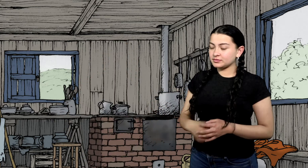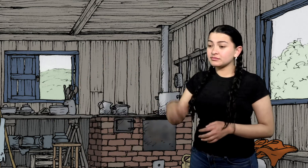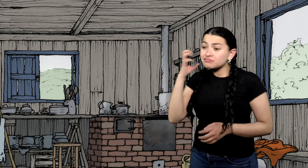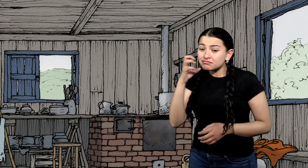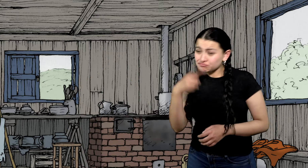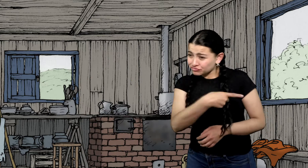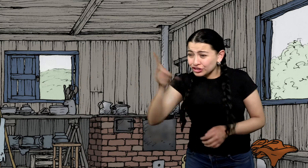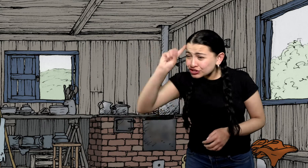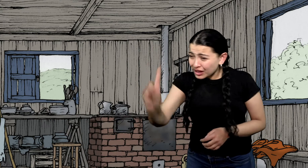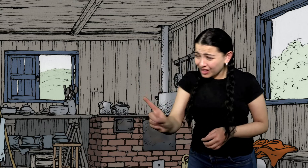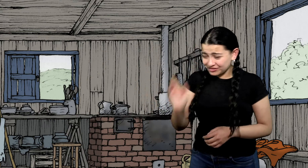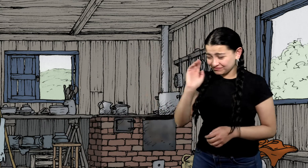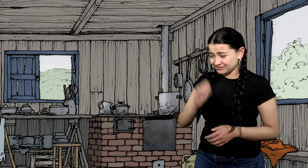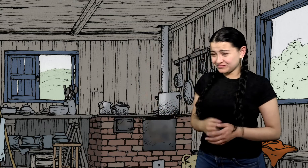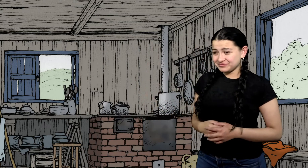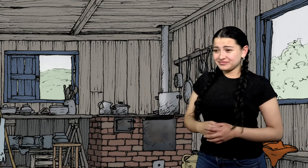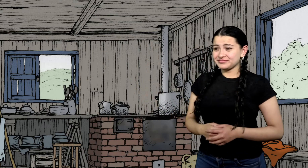Él no sabe lo que dice. No le hagan caso.